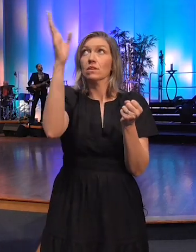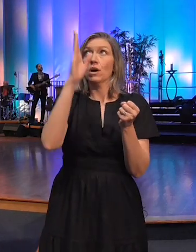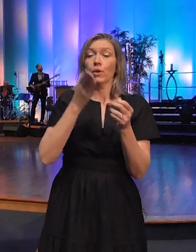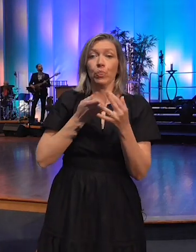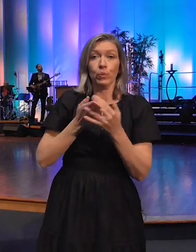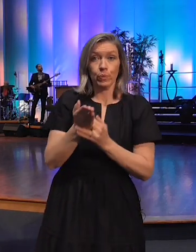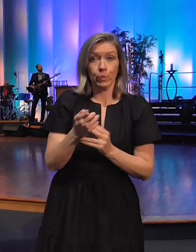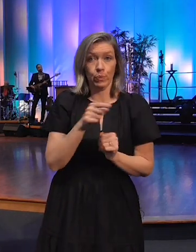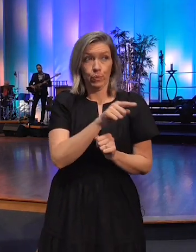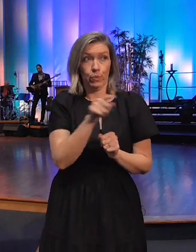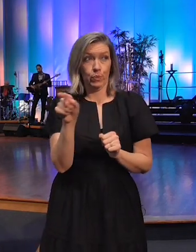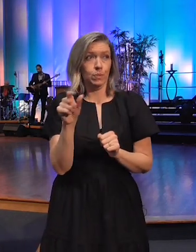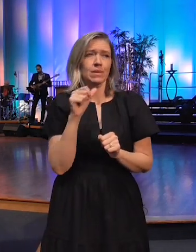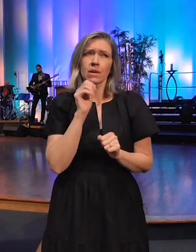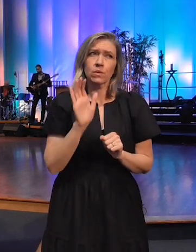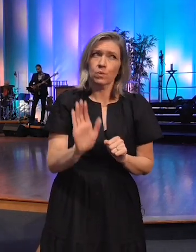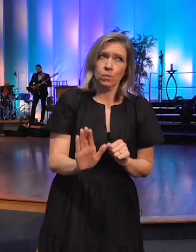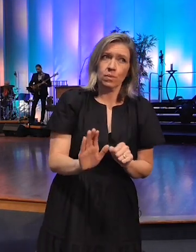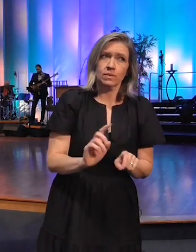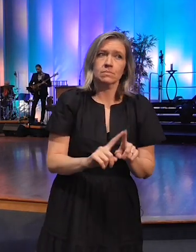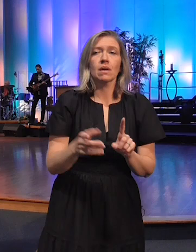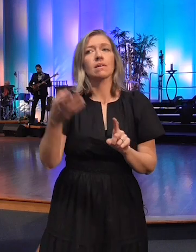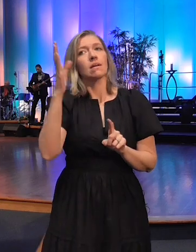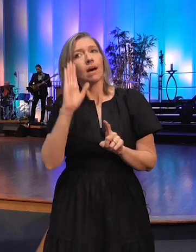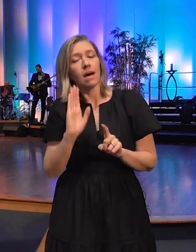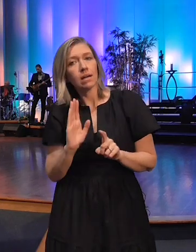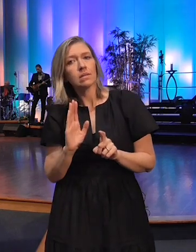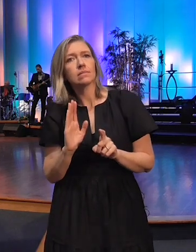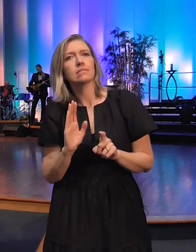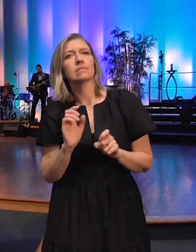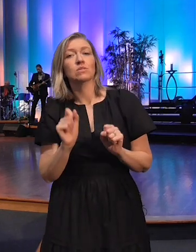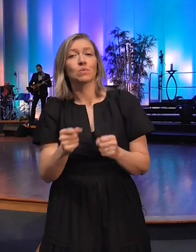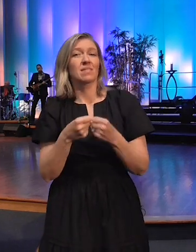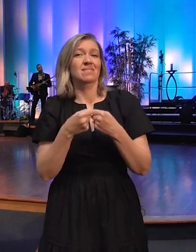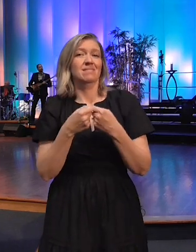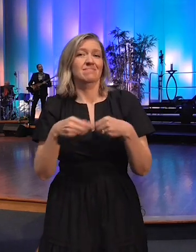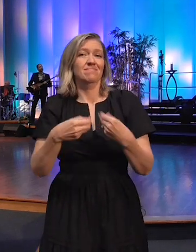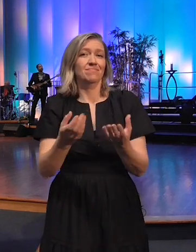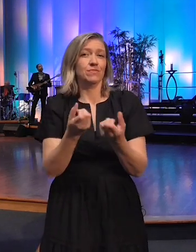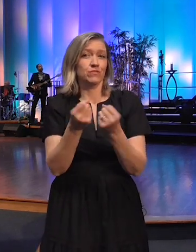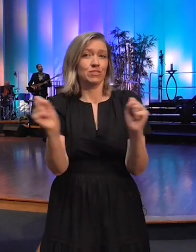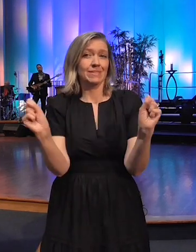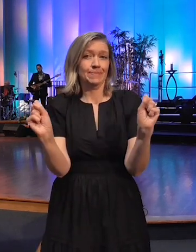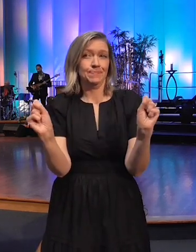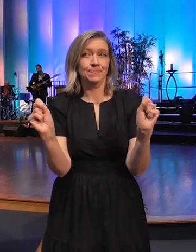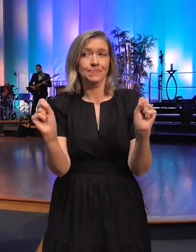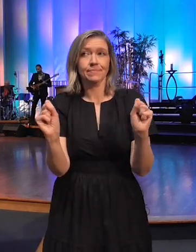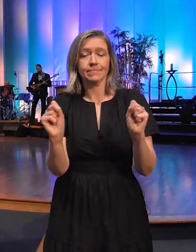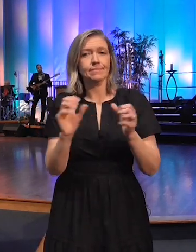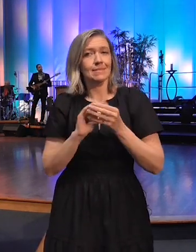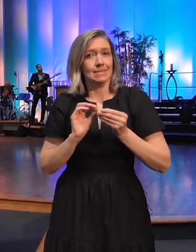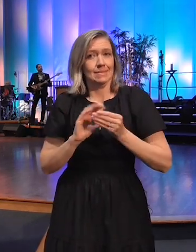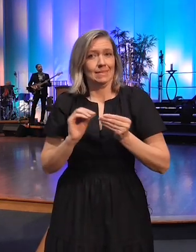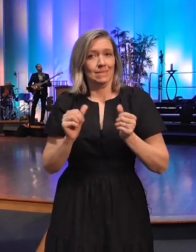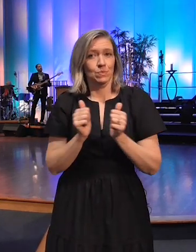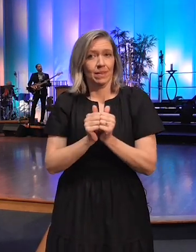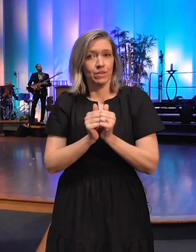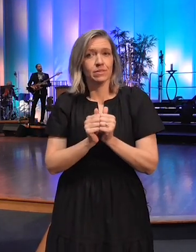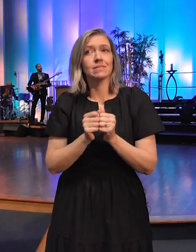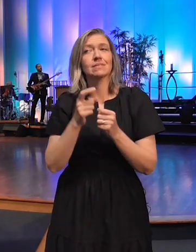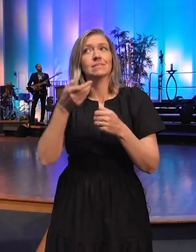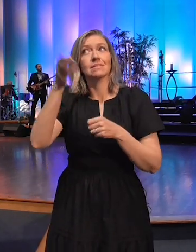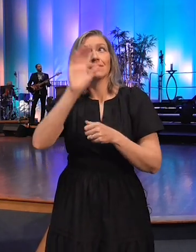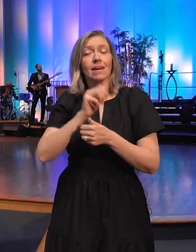a través de ti y podrás liberarlo. declara amor Divino mientras me